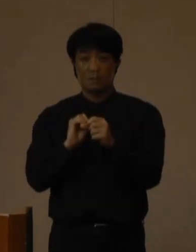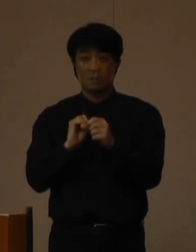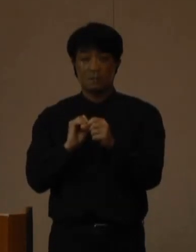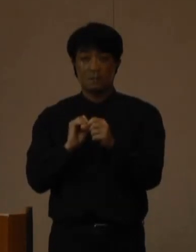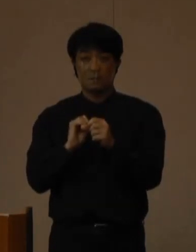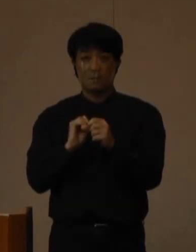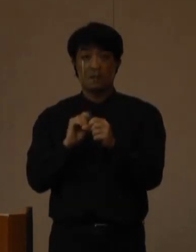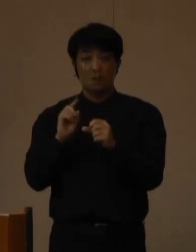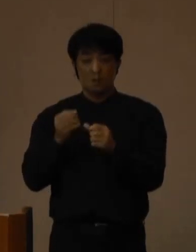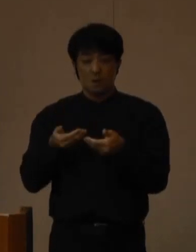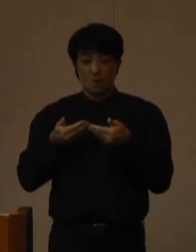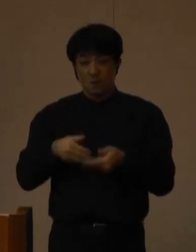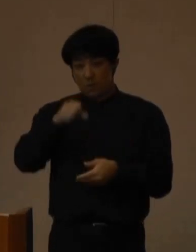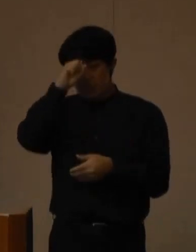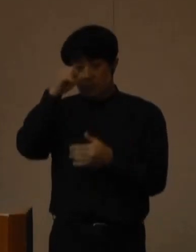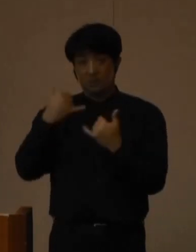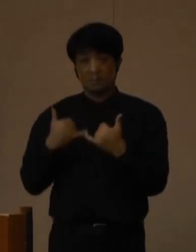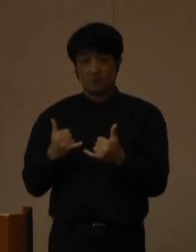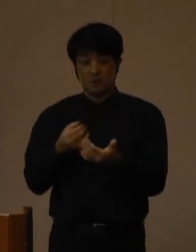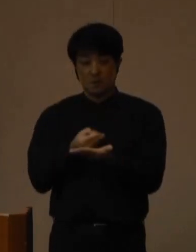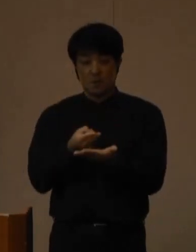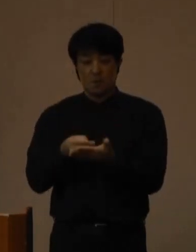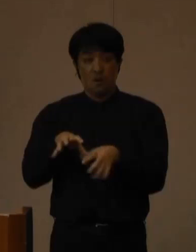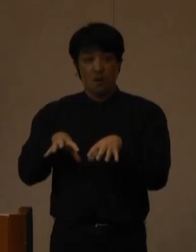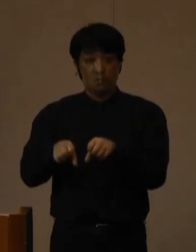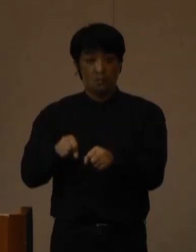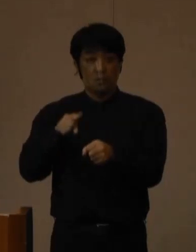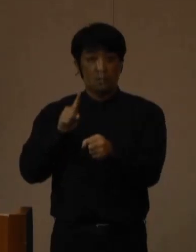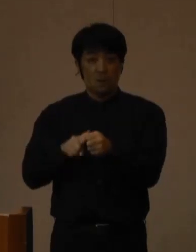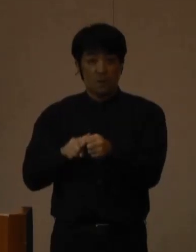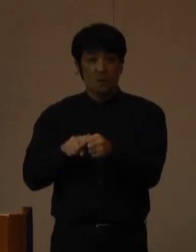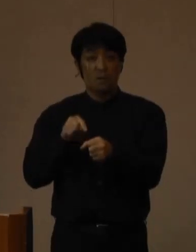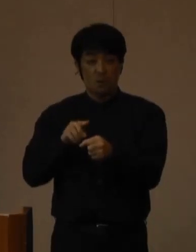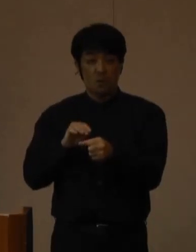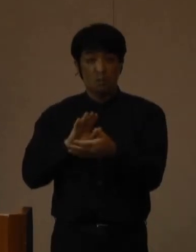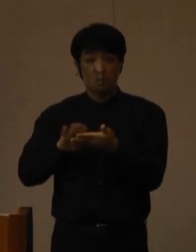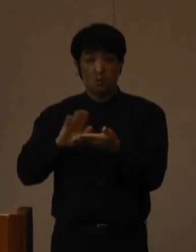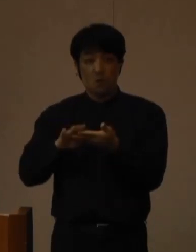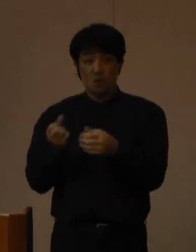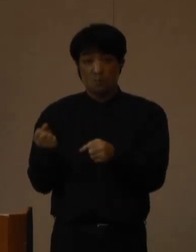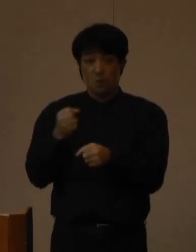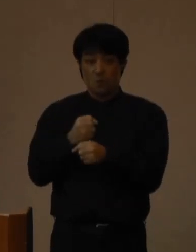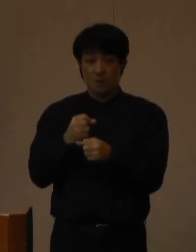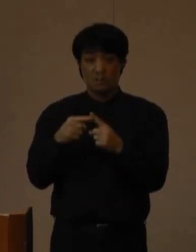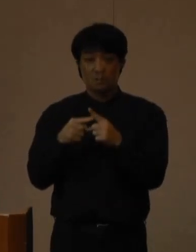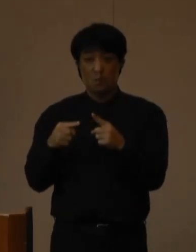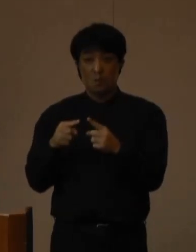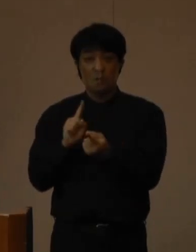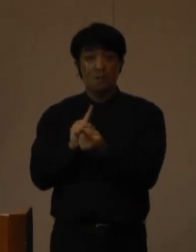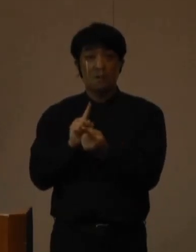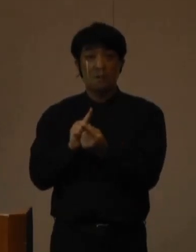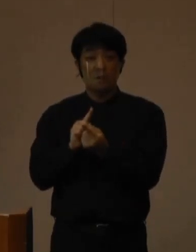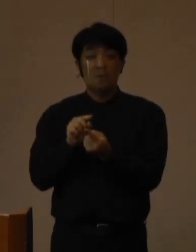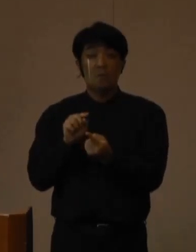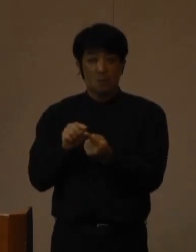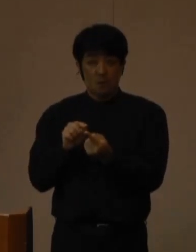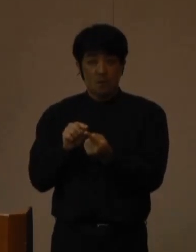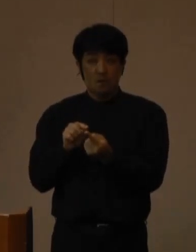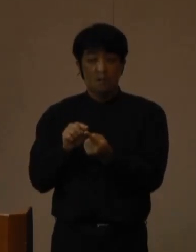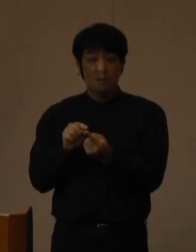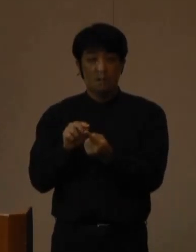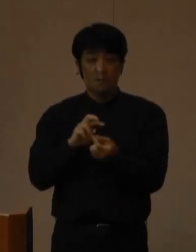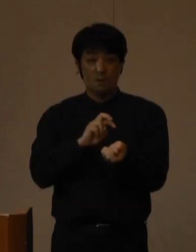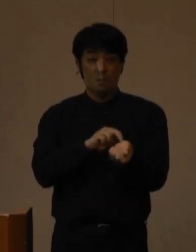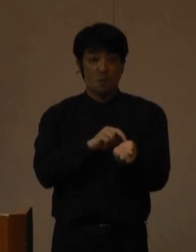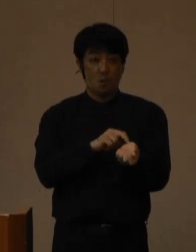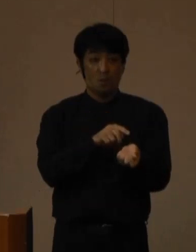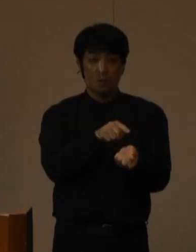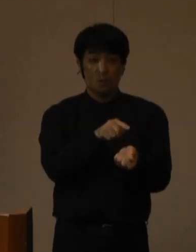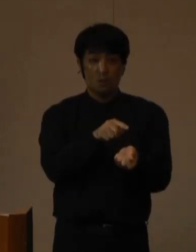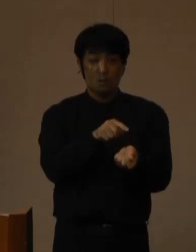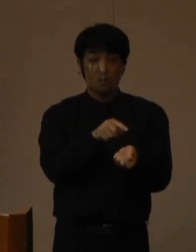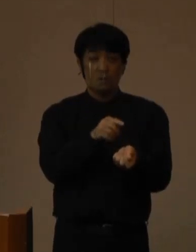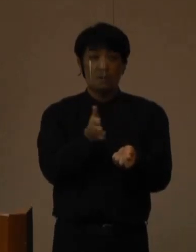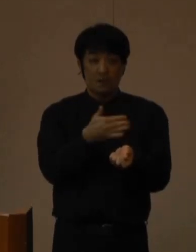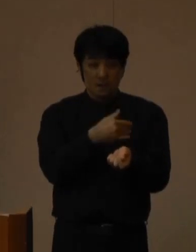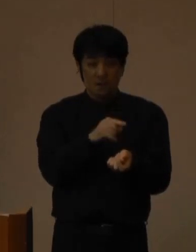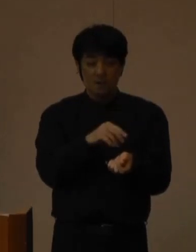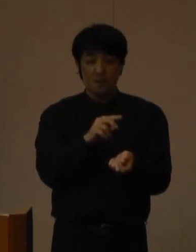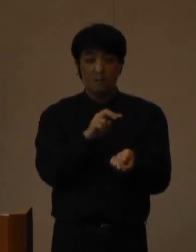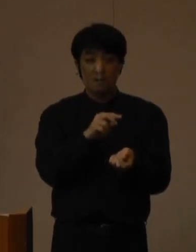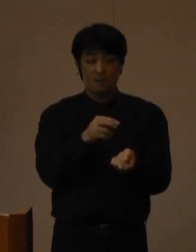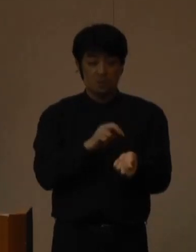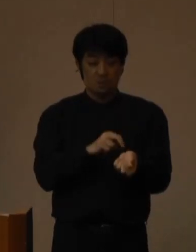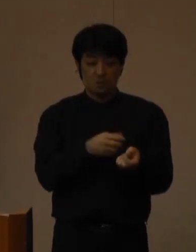重症者の病床を確保するために症状の回復した方については重点医療機関から一般の医療機関への転院を促し